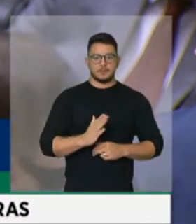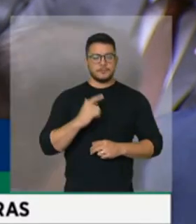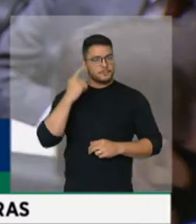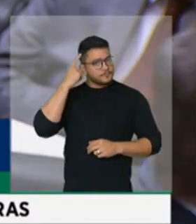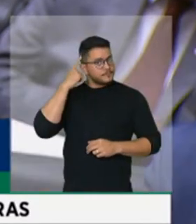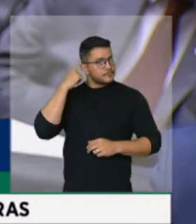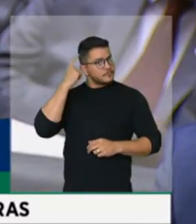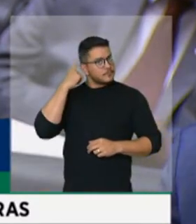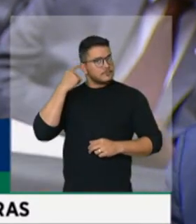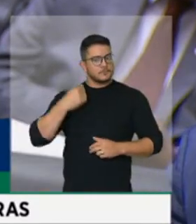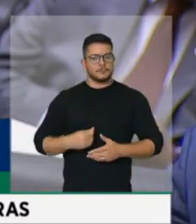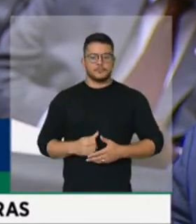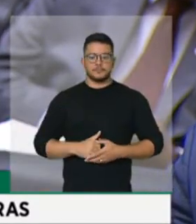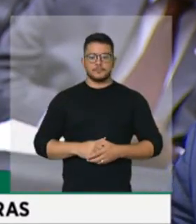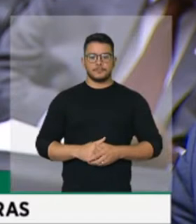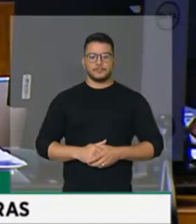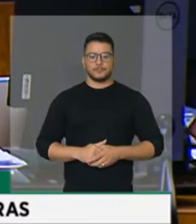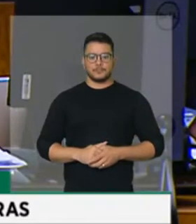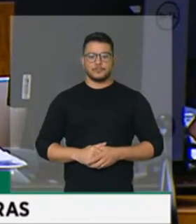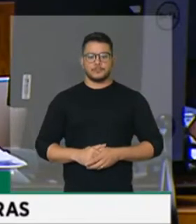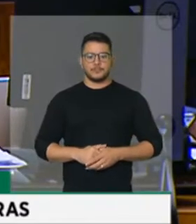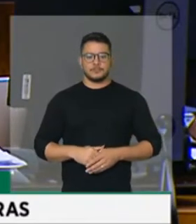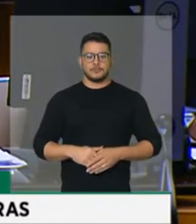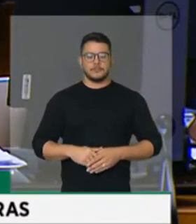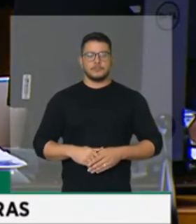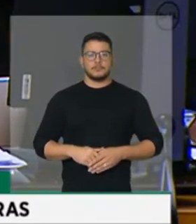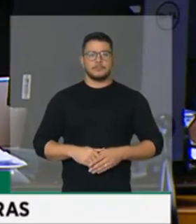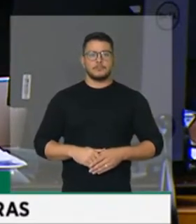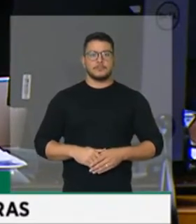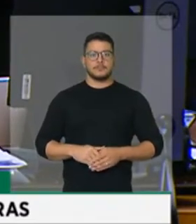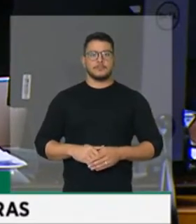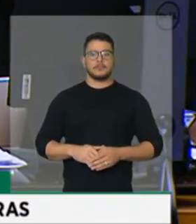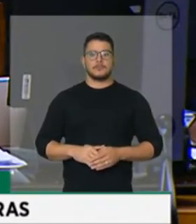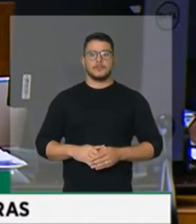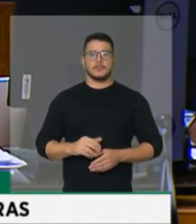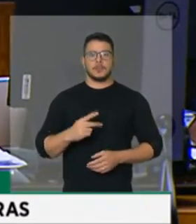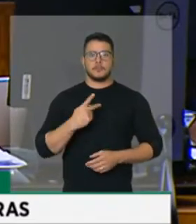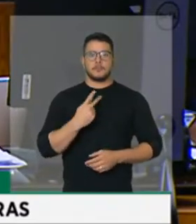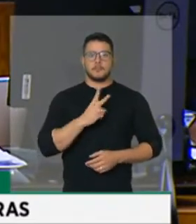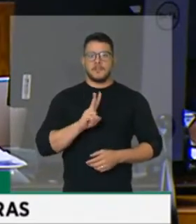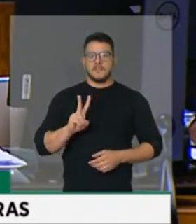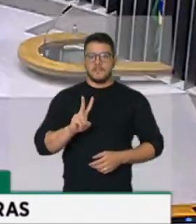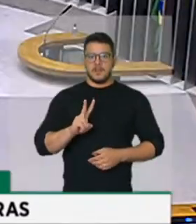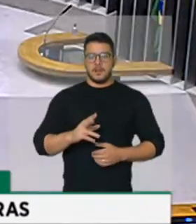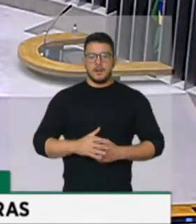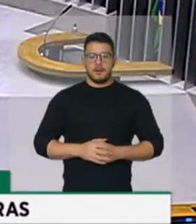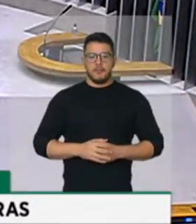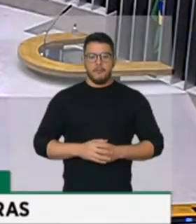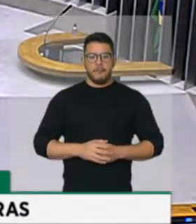CIDADANIA? -- [DEPUTADO]: CIDADANIA, PRESIDENTE, ORIENTA VOTO SIM AO PARECER E QUEREMOS VOTAR A